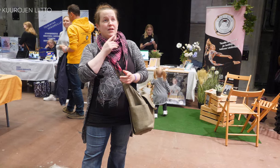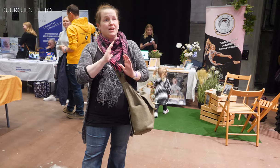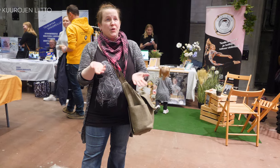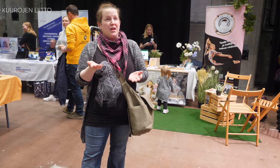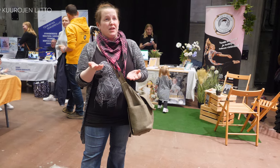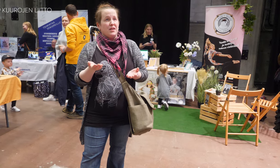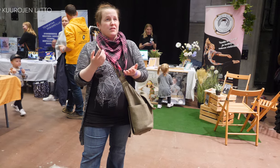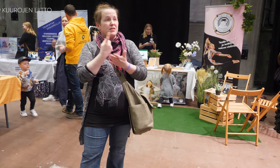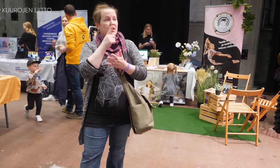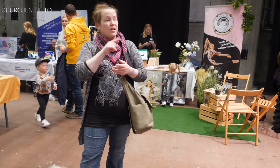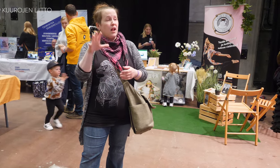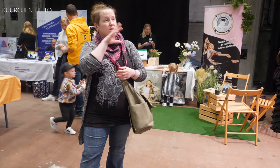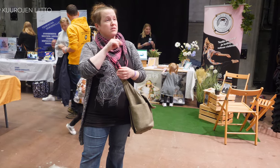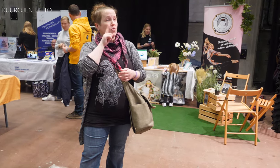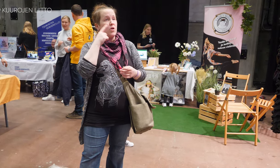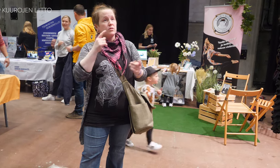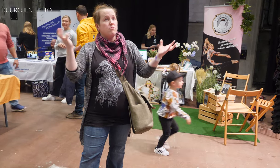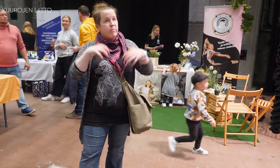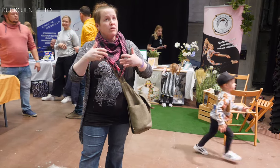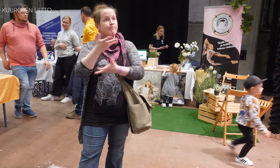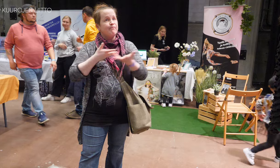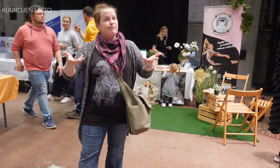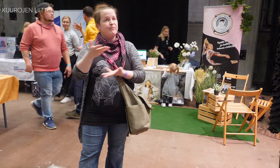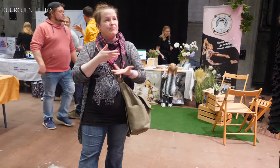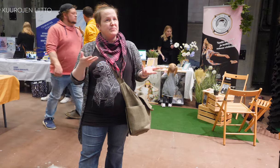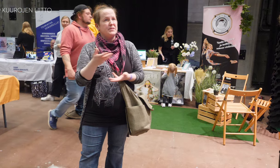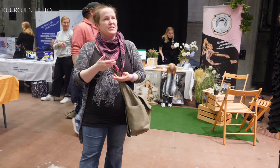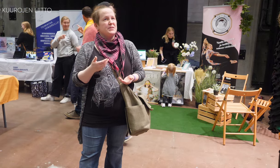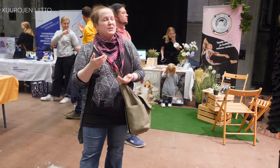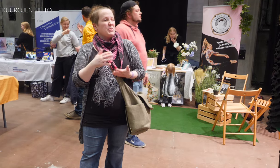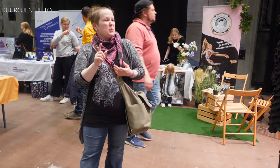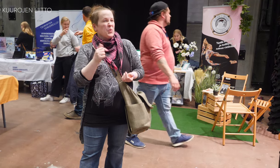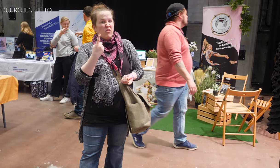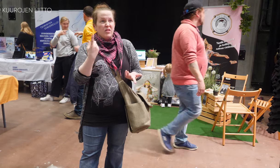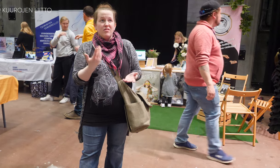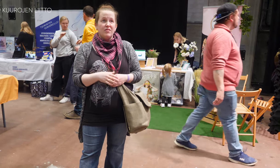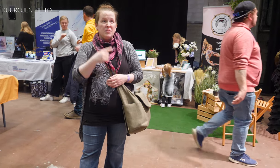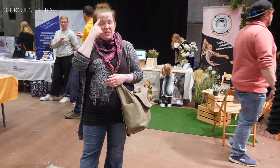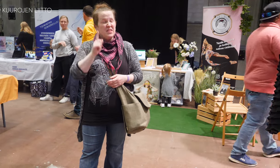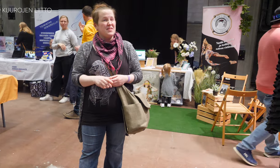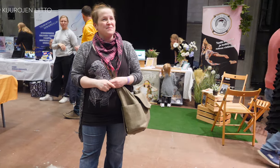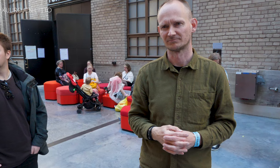Yhtä vastausta ei ole, mutta tärkeimpinä asioina on tämä yhteen kokoontuminen ja sosialisoiminen. Se on se mikä tuli mieleen.